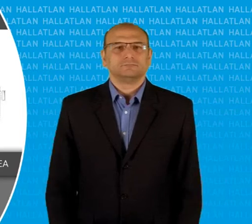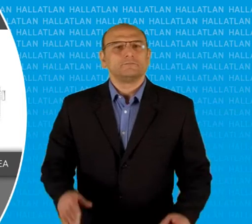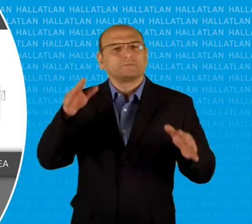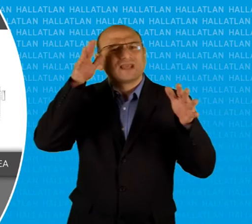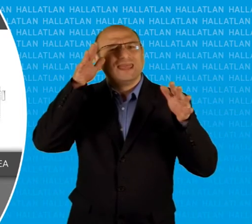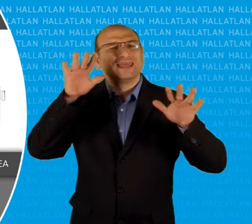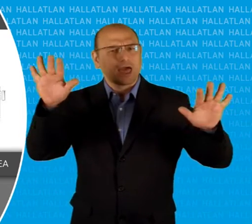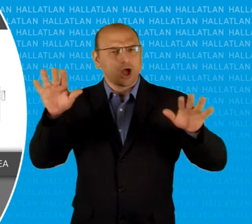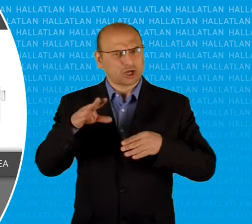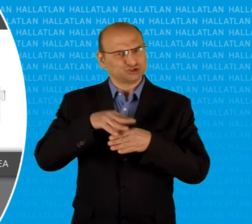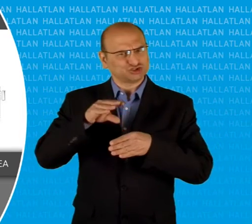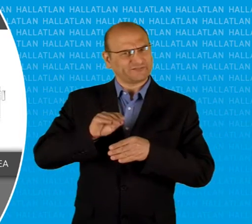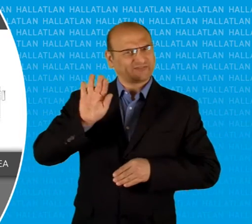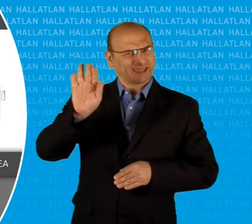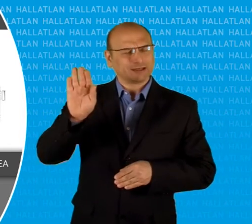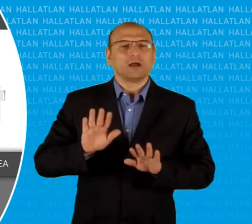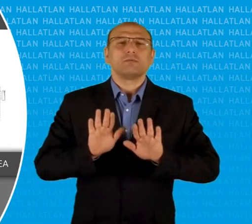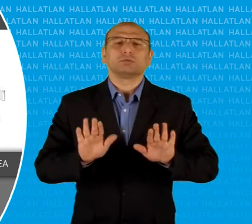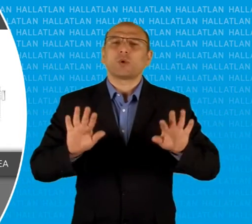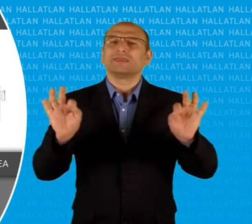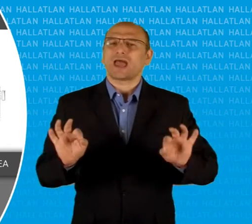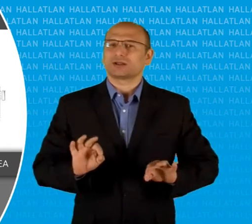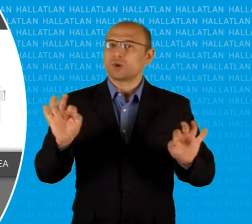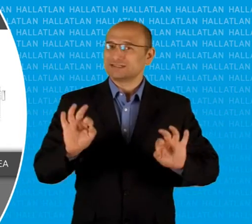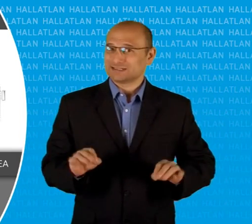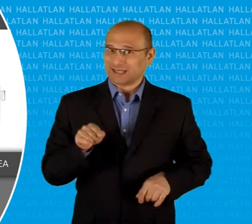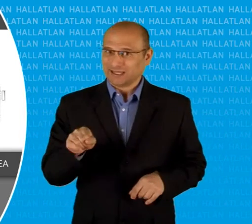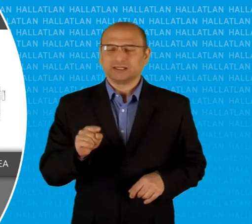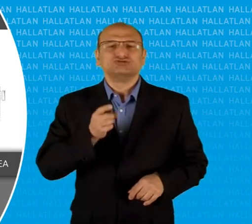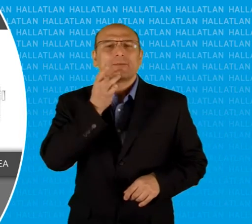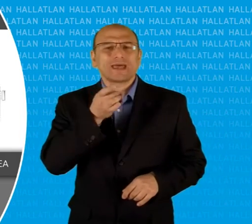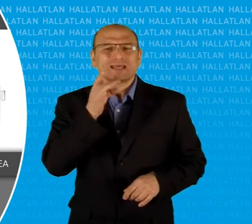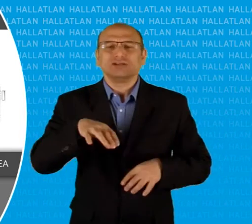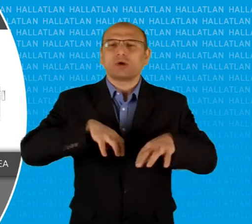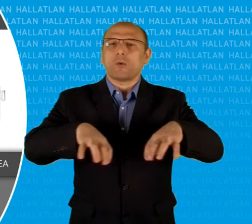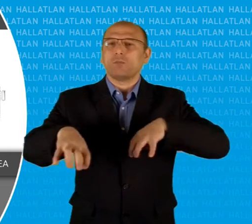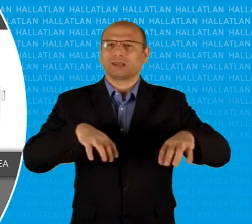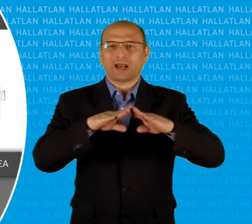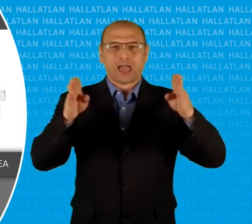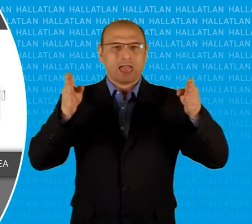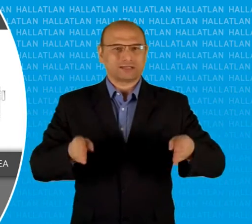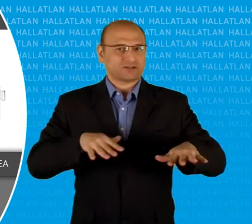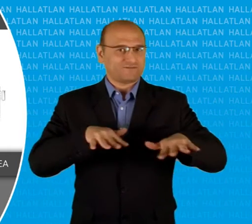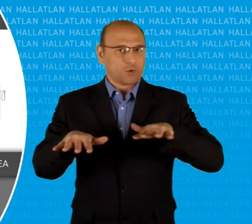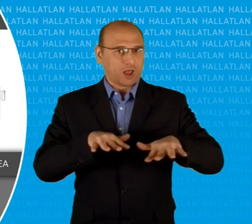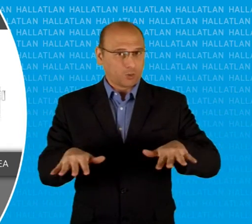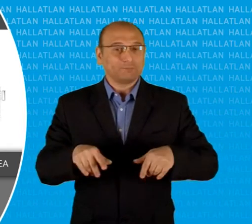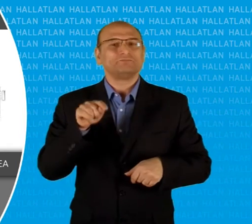Az IKEA svéd bútorgyártó-cég speciális mobilházakat hoz forgalomba,